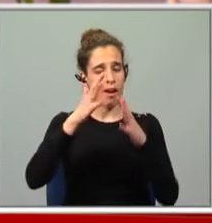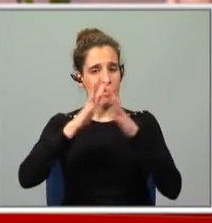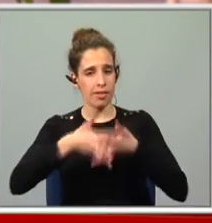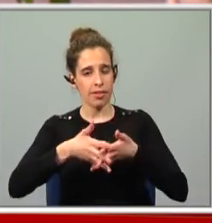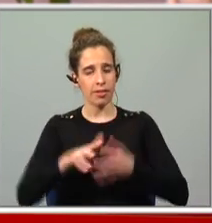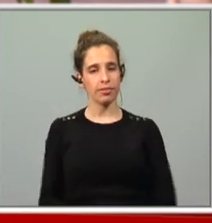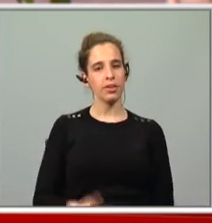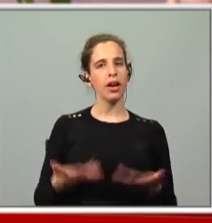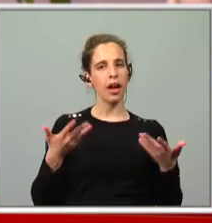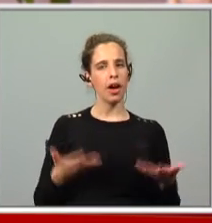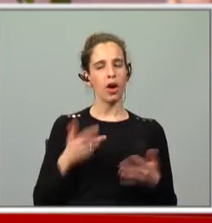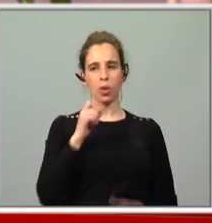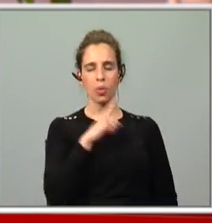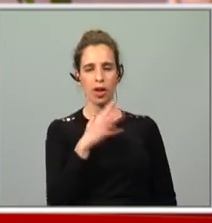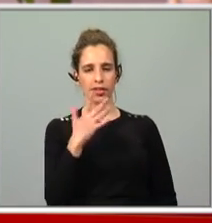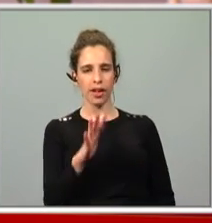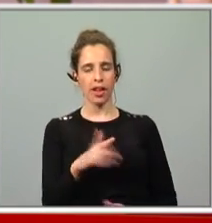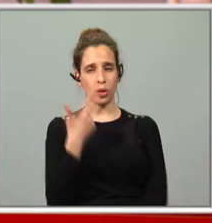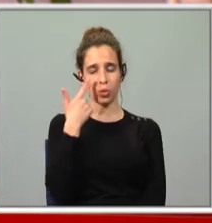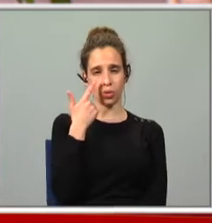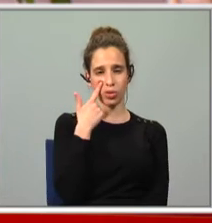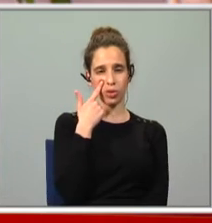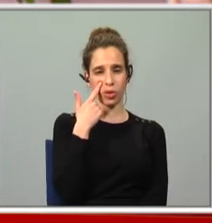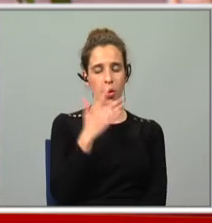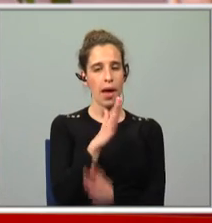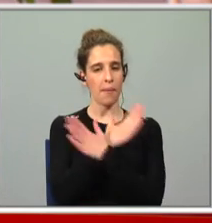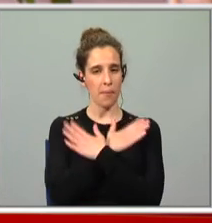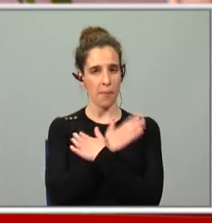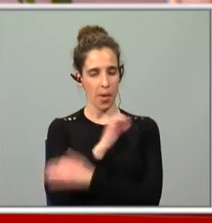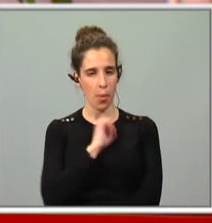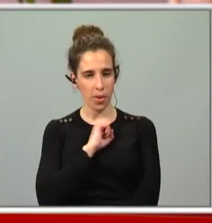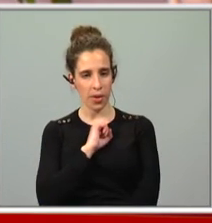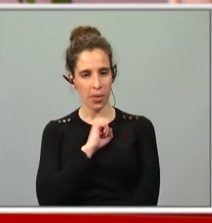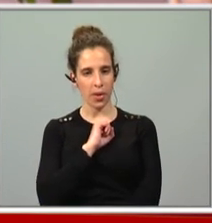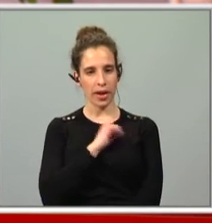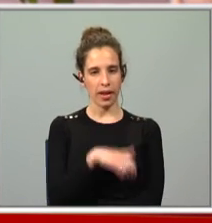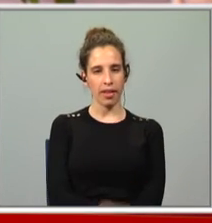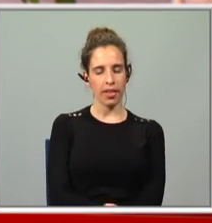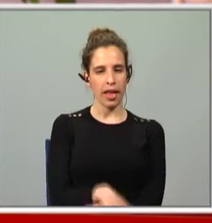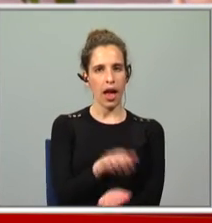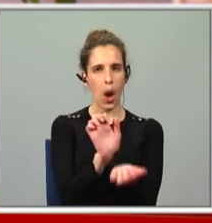Agora posso se calhar dar te conhecer o meu amigo aquele crocodilo de que vos 現在我也許可以讓你知道我的鱷魚你的朋友